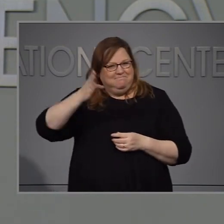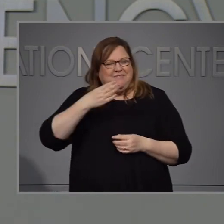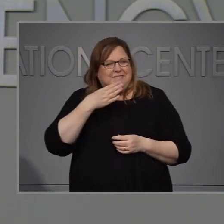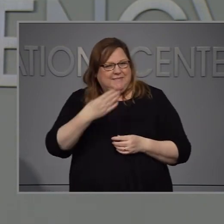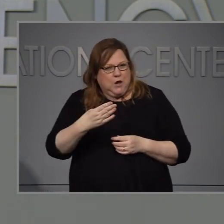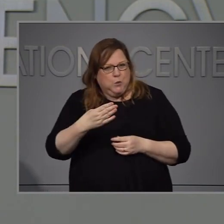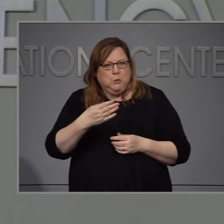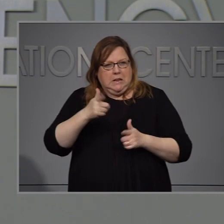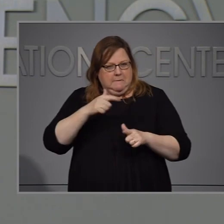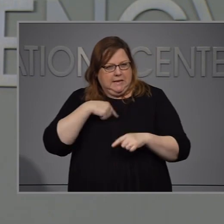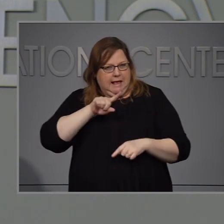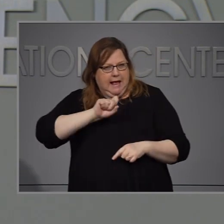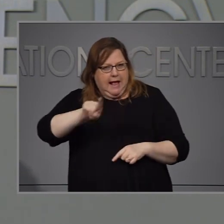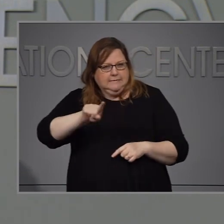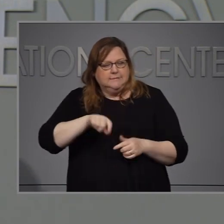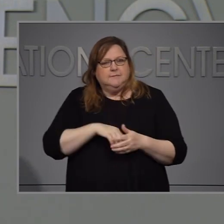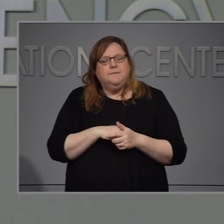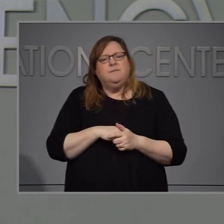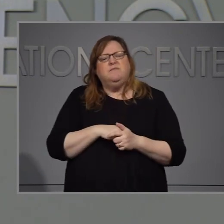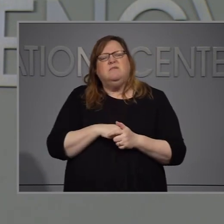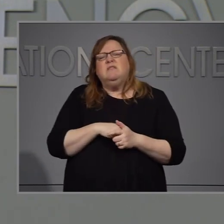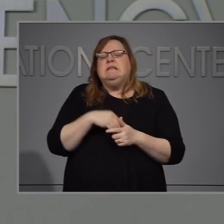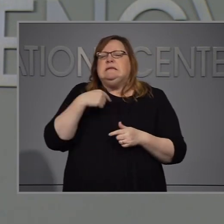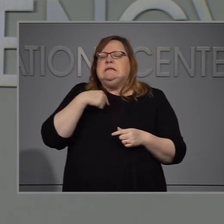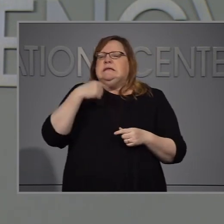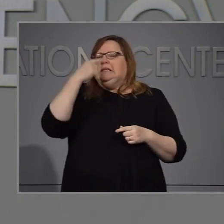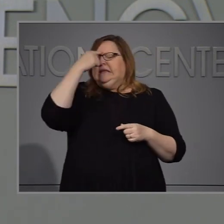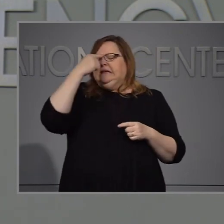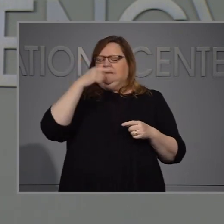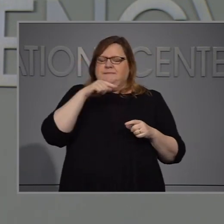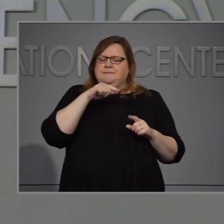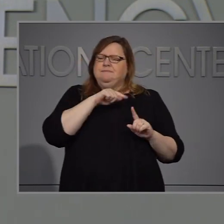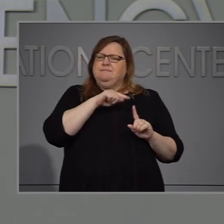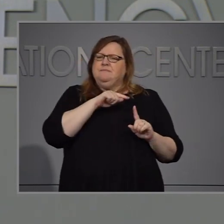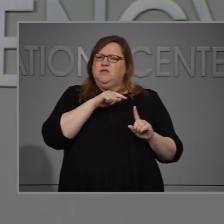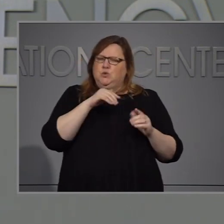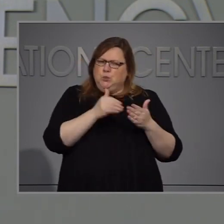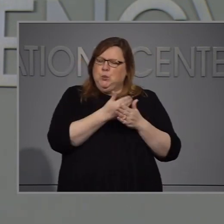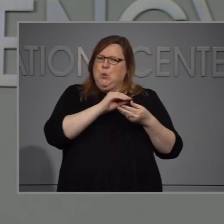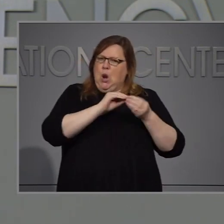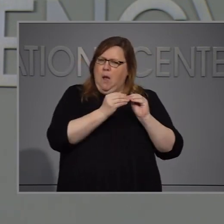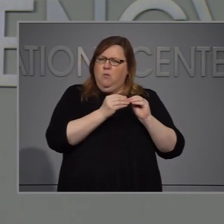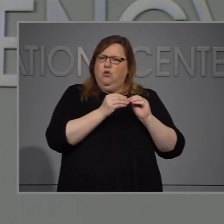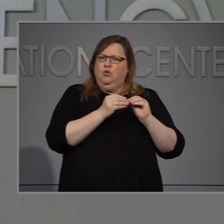Mi pregunta es acerca y y poder viajar.